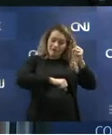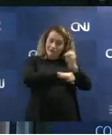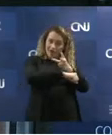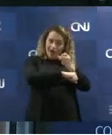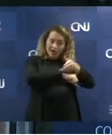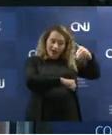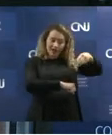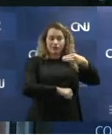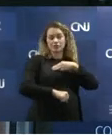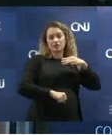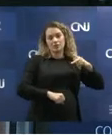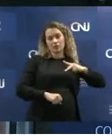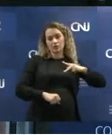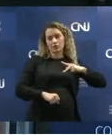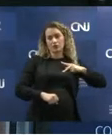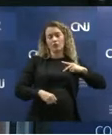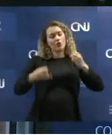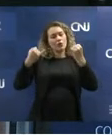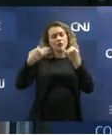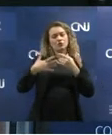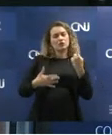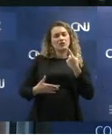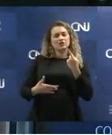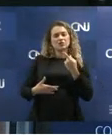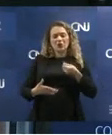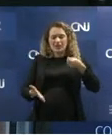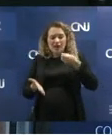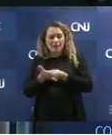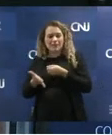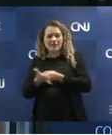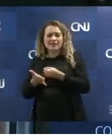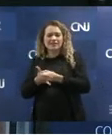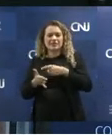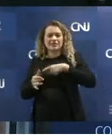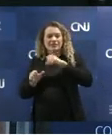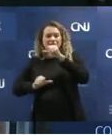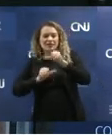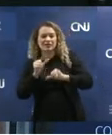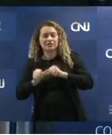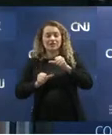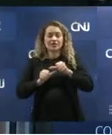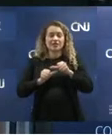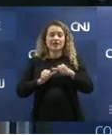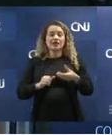trata aqui de aplicação da alternância trata se aqui da proteção